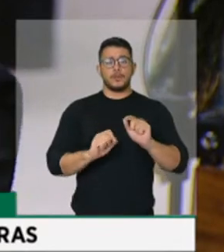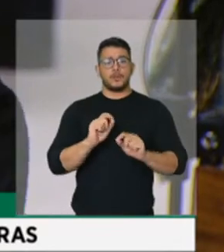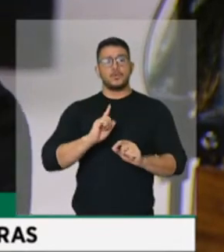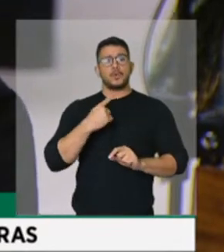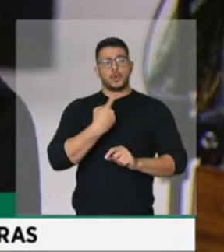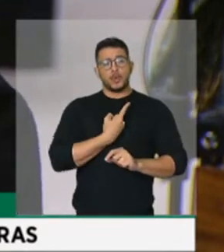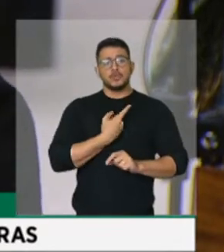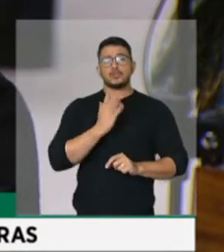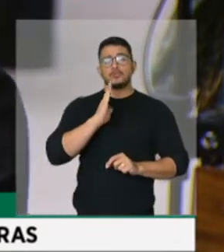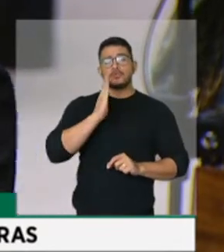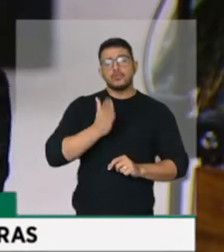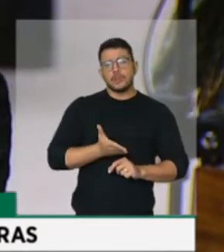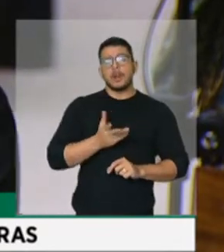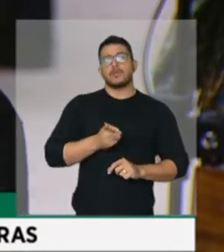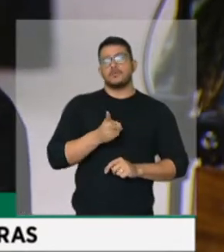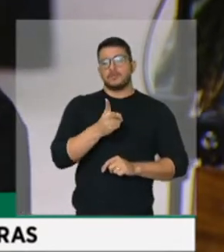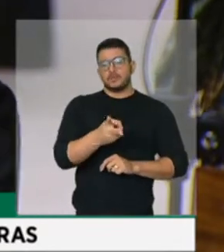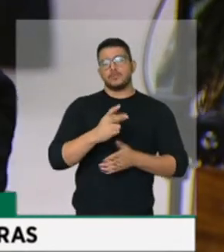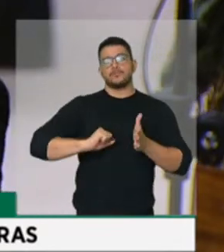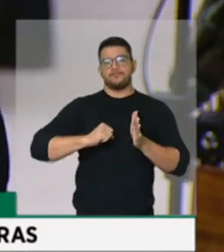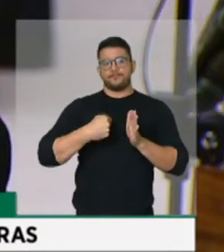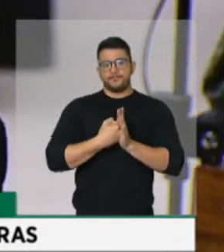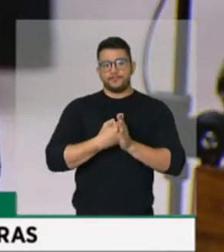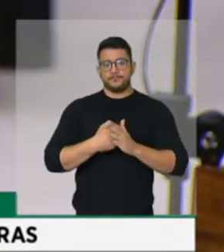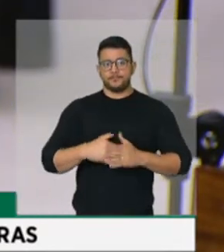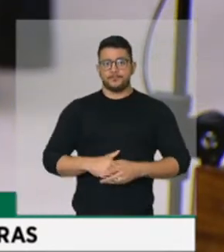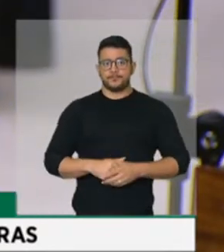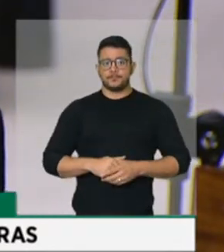APAGÃO NO AMAPÁ. ENTÃO, POR ISSO... NÓS SEGUIMOS EM OBSTRUÇÃO, NÓS SEGUIMOS NA DEFESA DOS SERVIÇOS PÚBLICOS